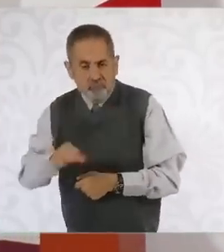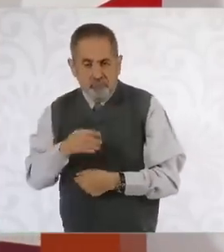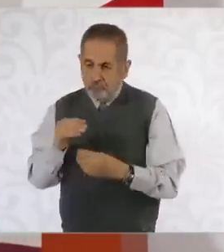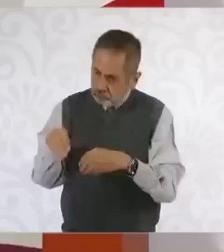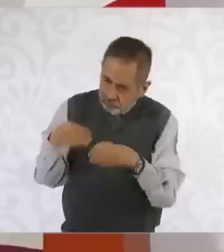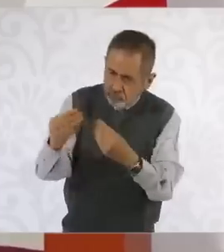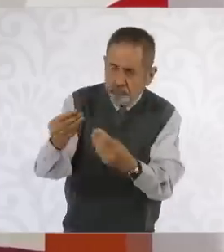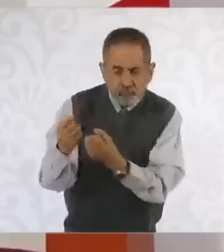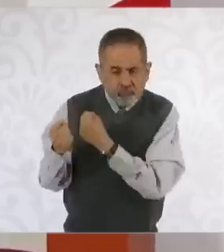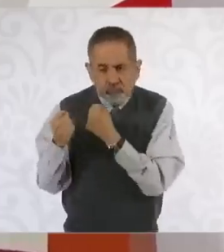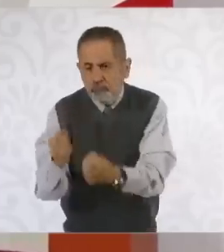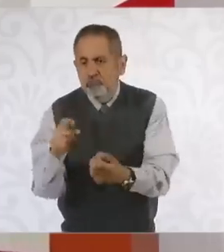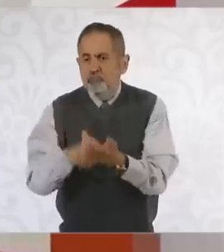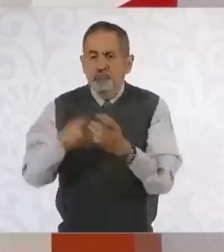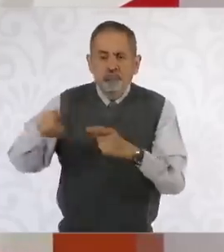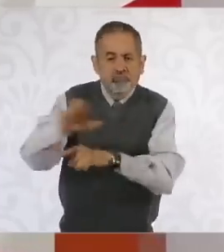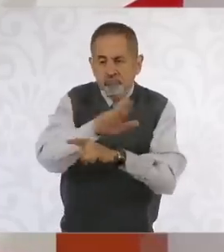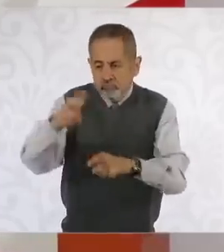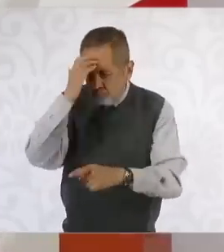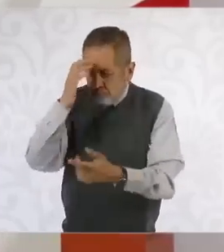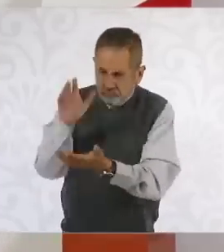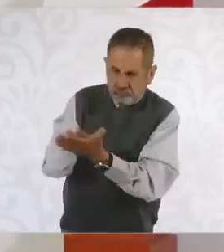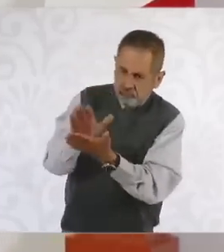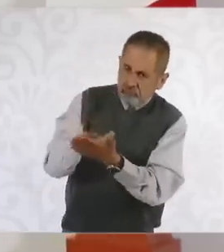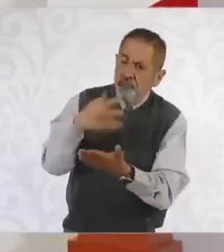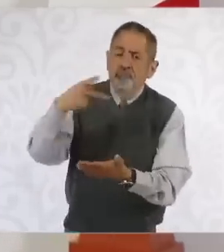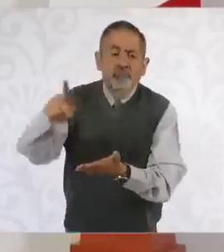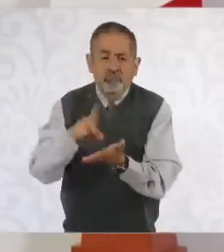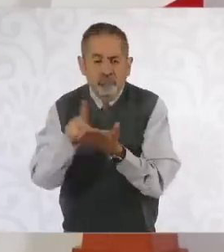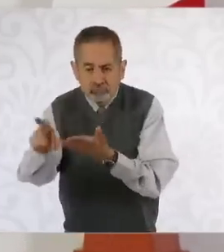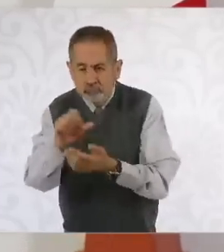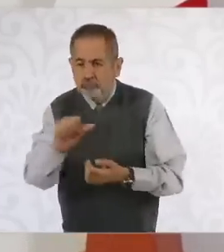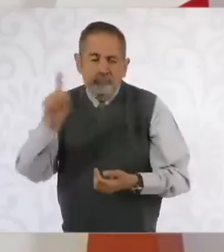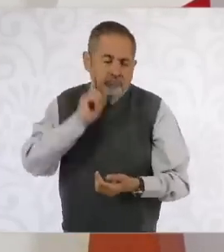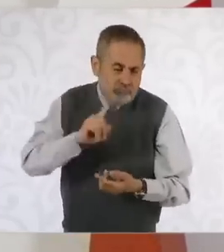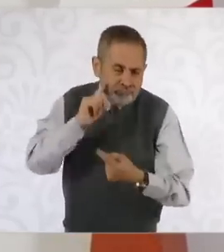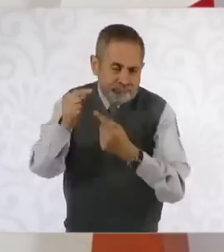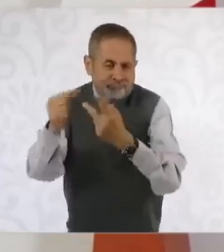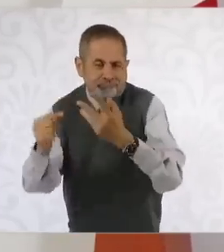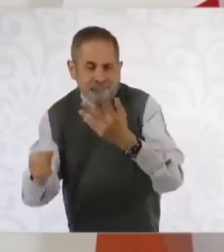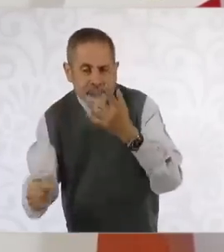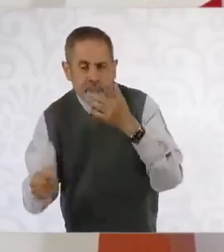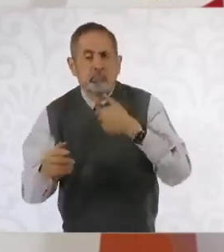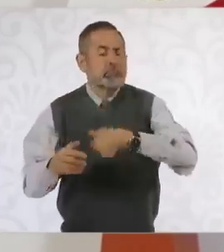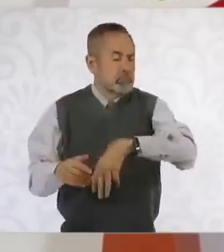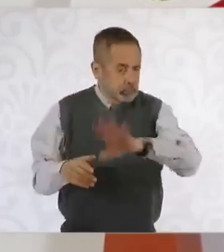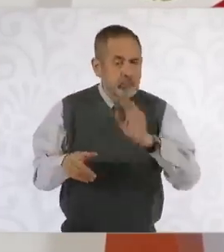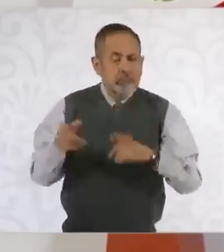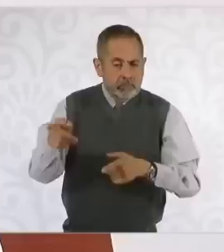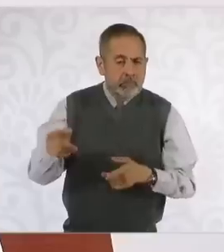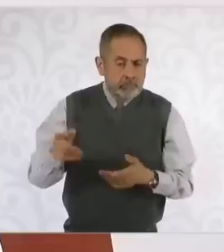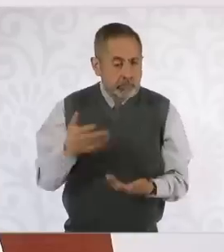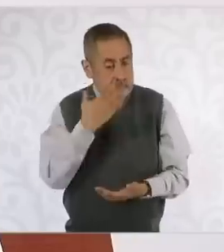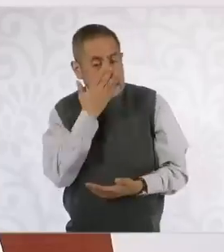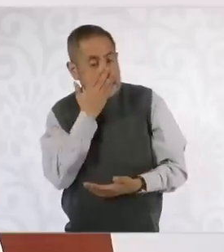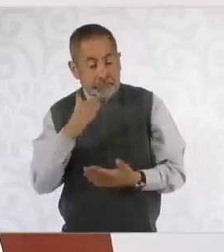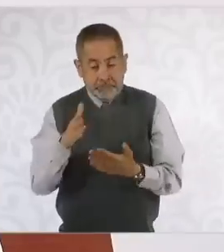reconocimiento de de derechos Como los derechos de las mujeres Entonces realmente están siendo